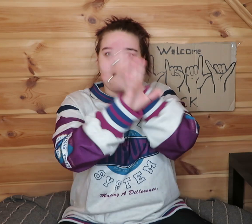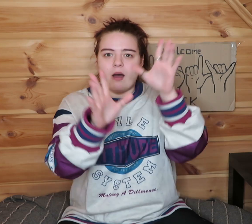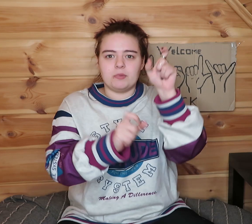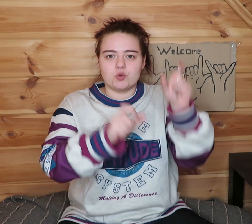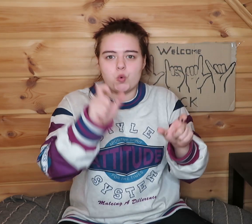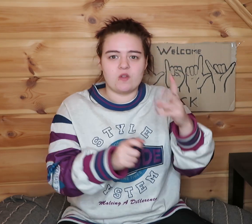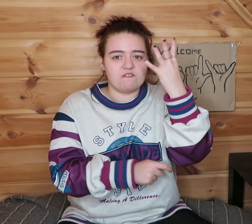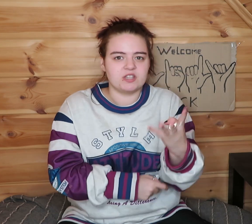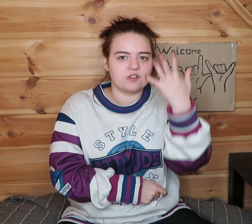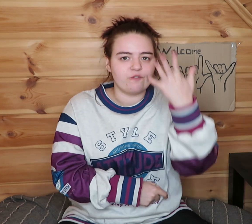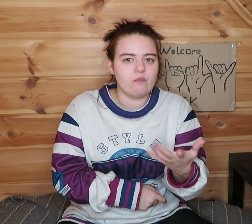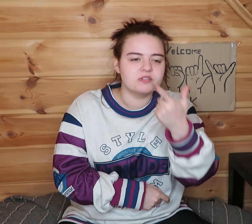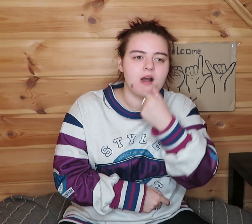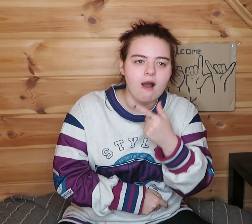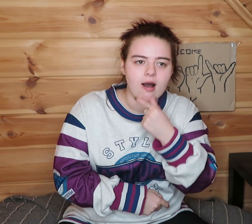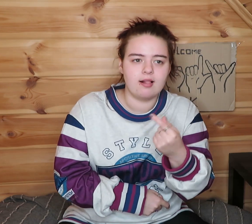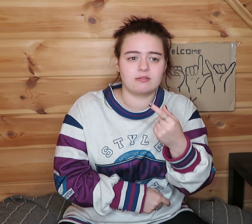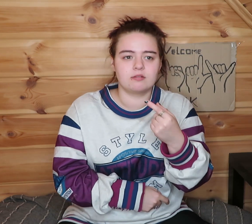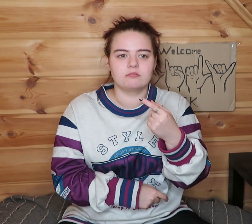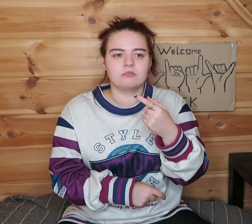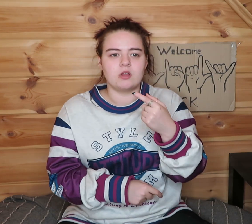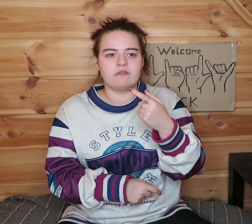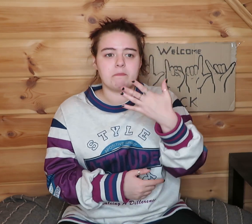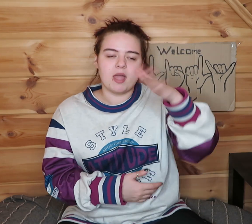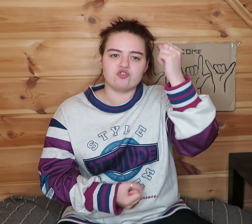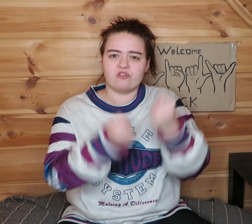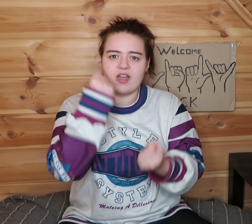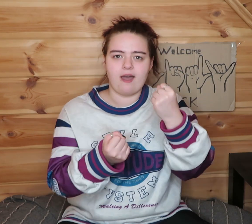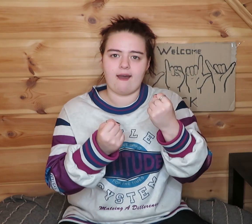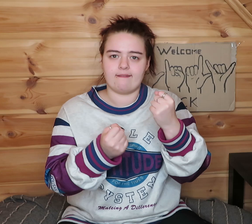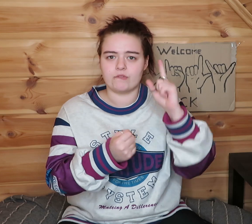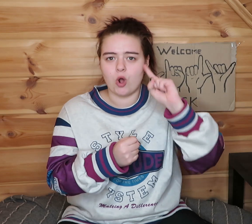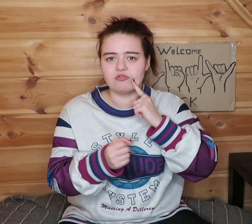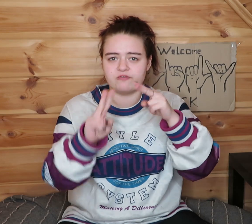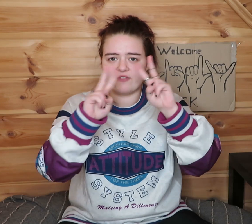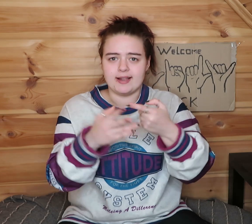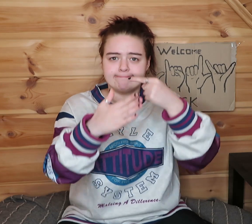Klar ist es für Personen die 40 oder 50 Jahre alt sind schwerere einen Anschluss zu finden